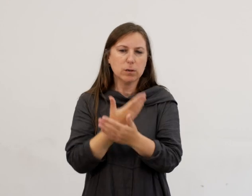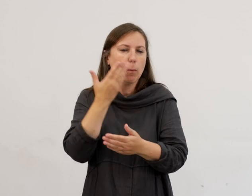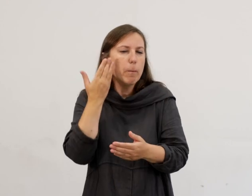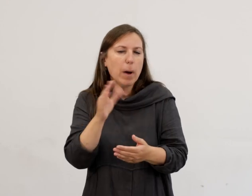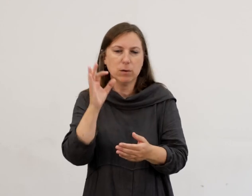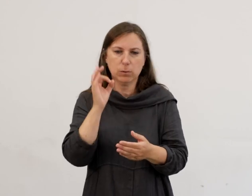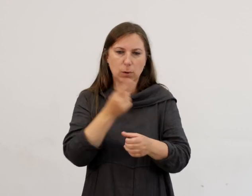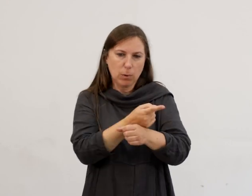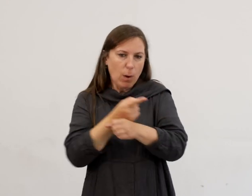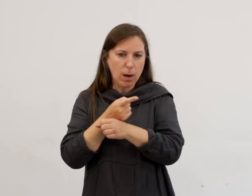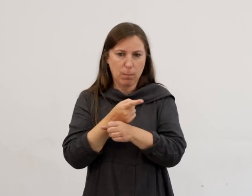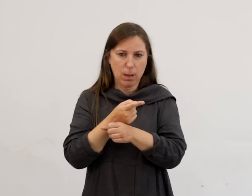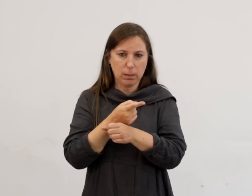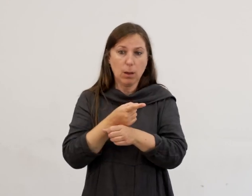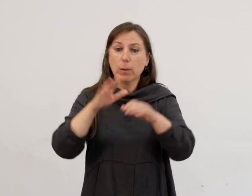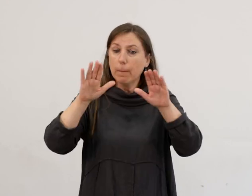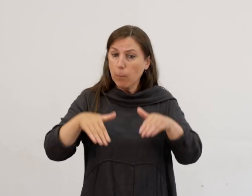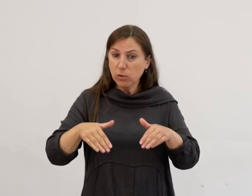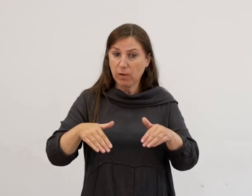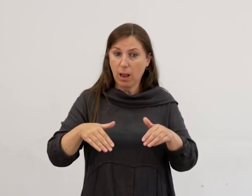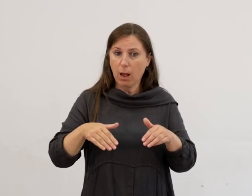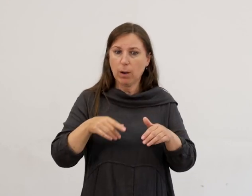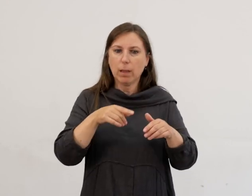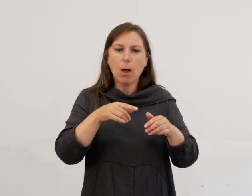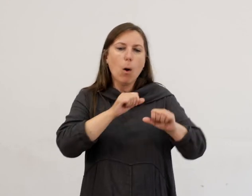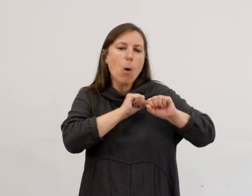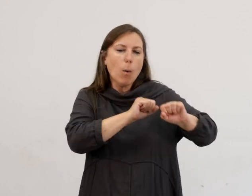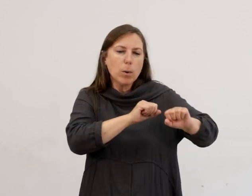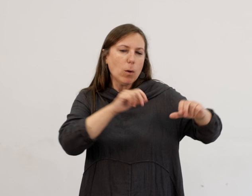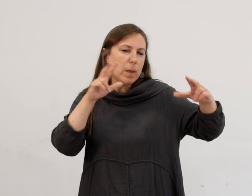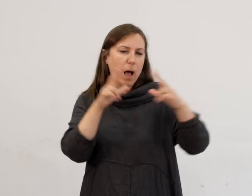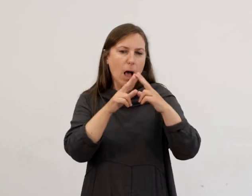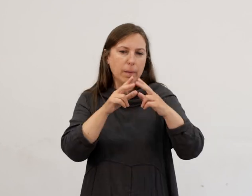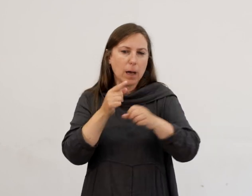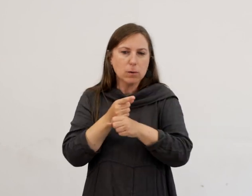i bardzo skuteczną armatę, która pozwalała im na obronę przed czołgami.